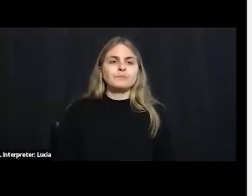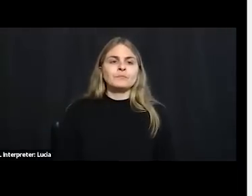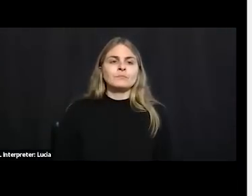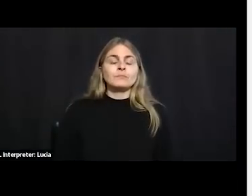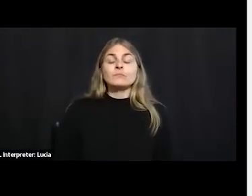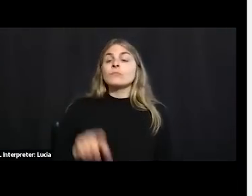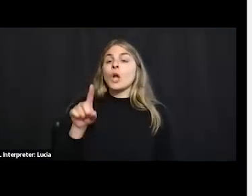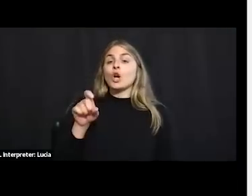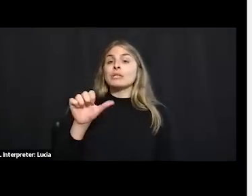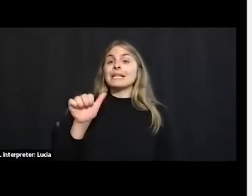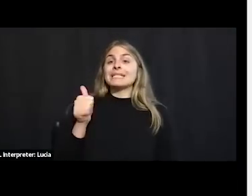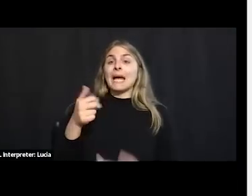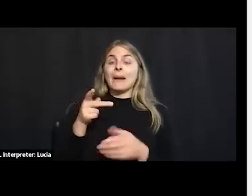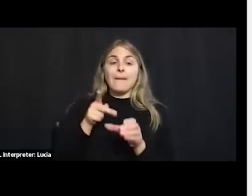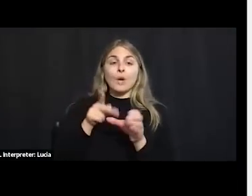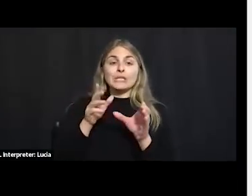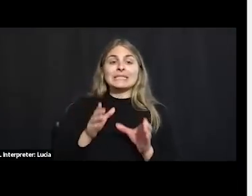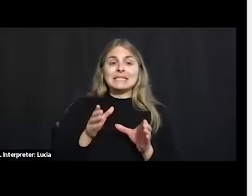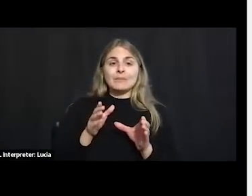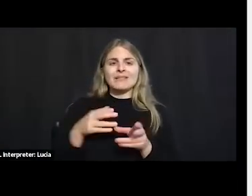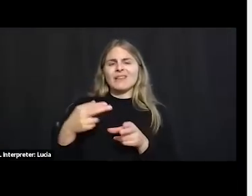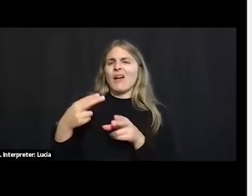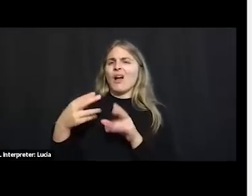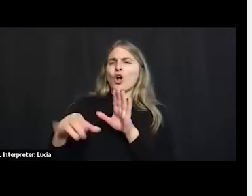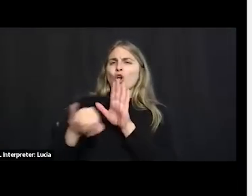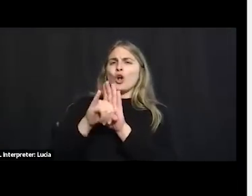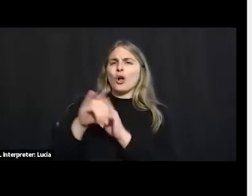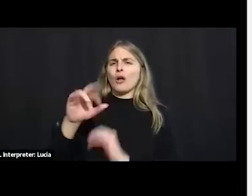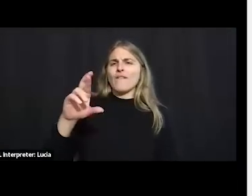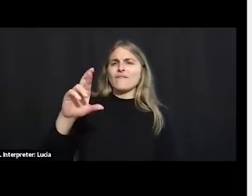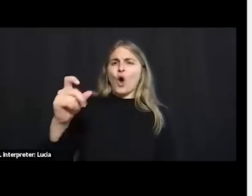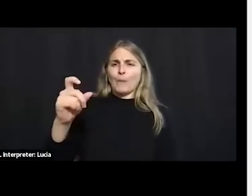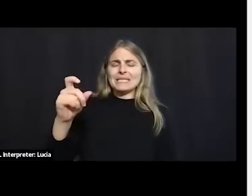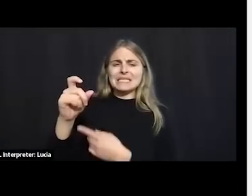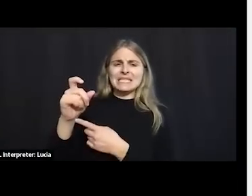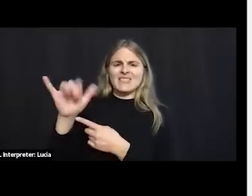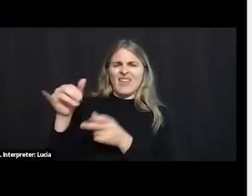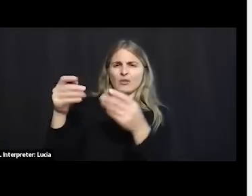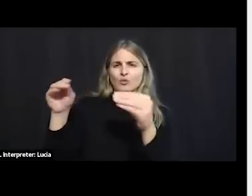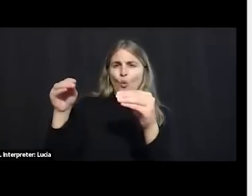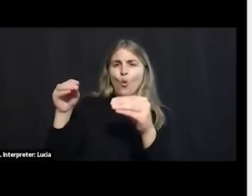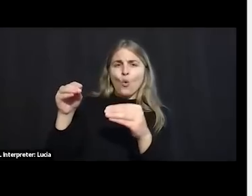110 participantes identificaron una farmacia como apoyo distal. Esa fue el área más reportada de apoyo distal,